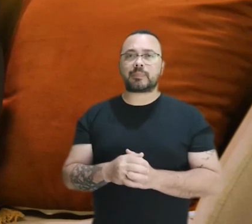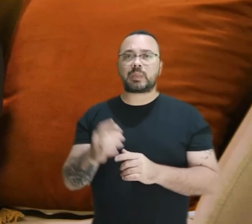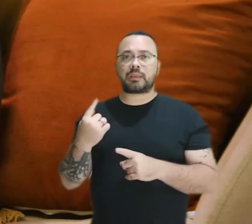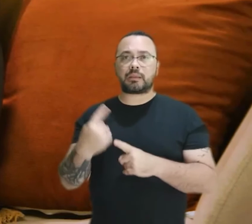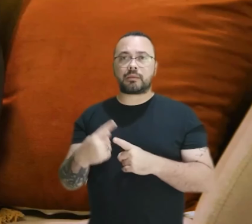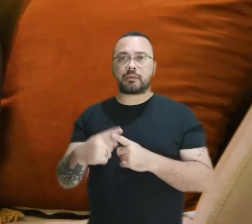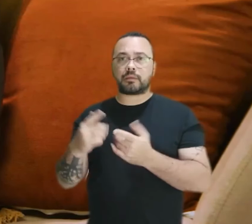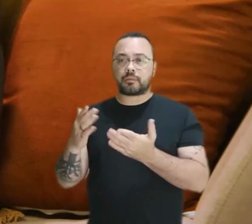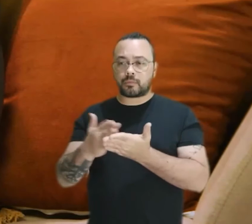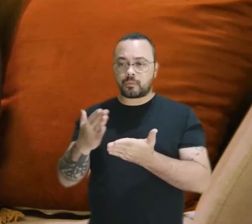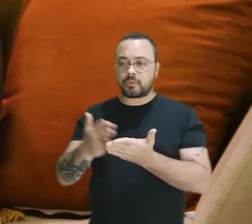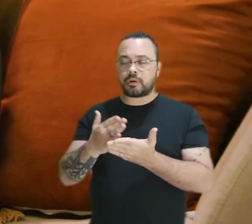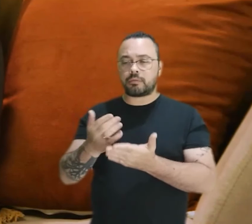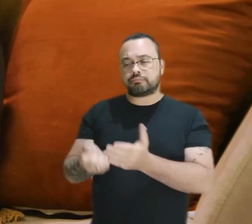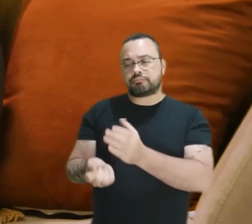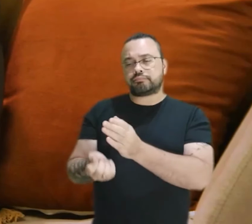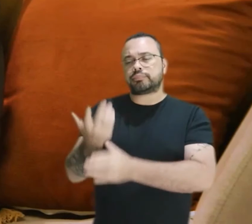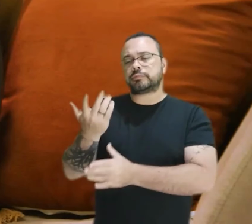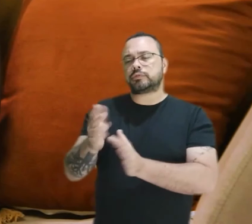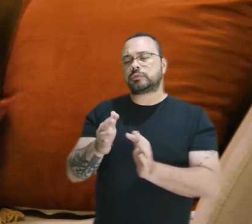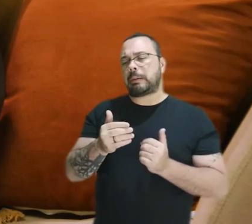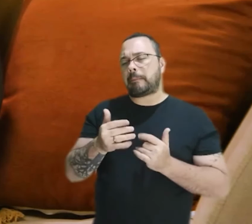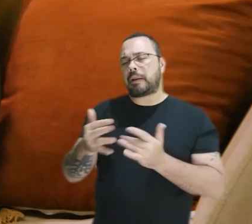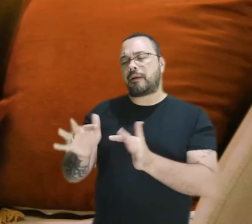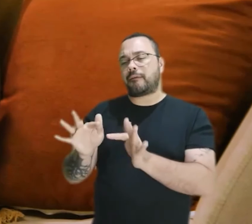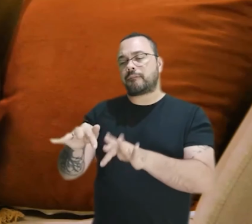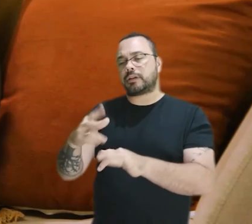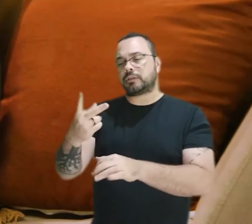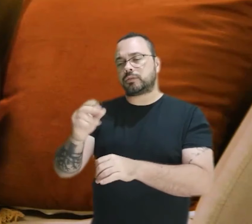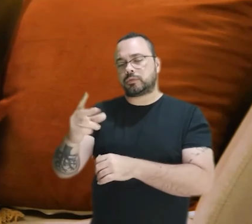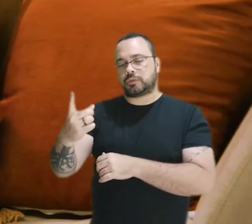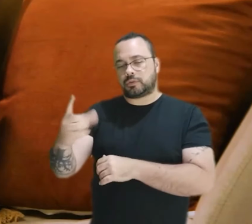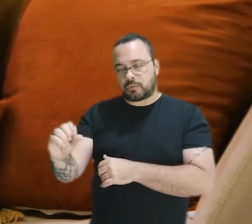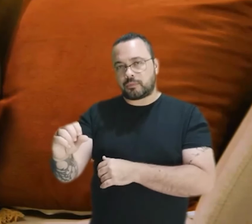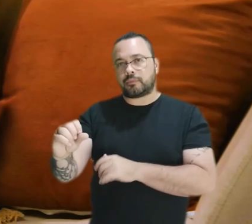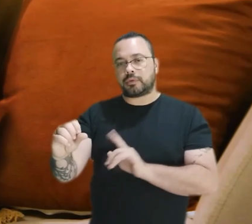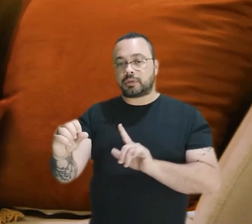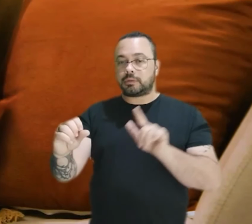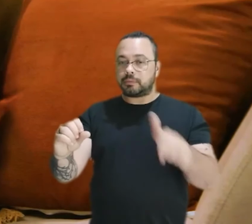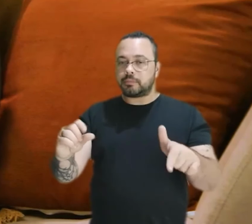o livro saiu no final de 2019 e, um pouco depois disso, veio a pandemia, né?